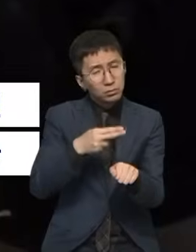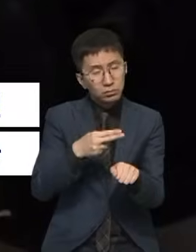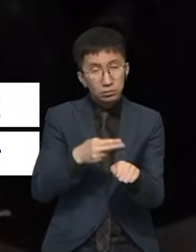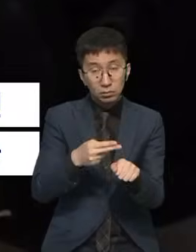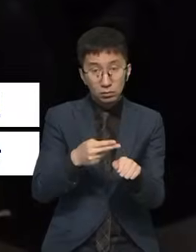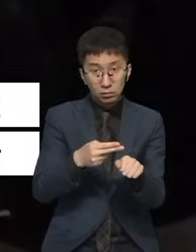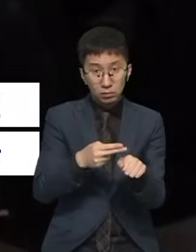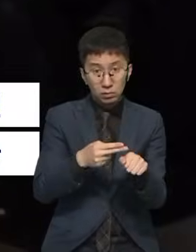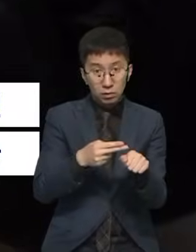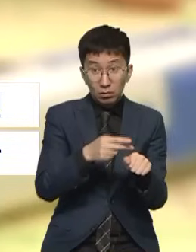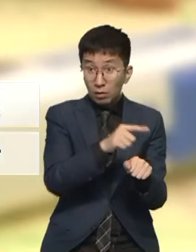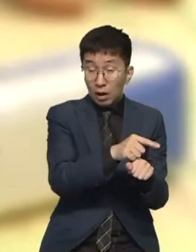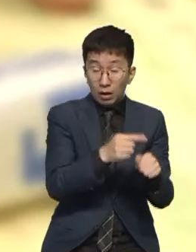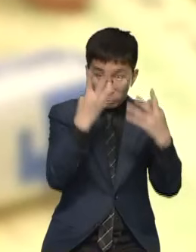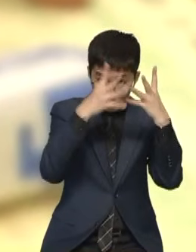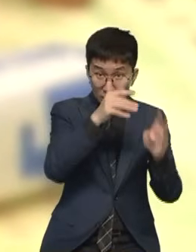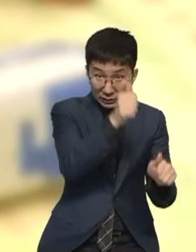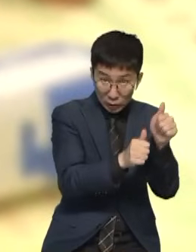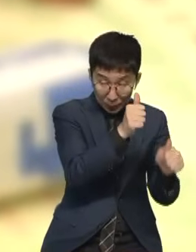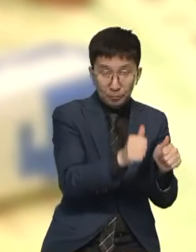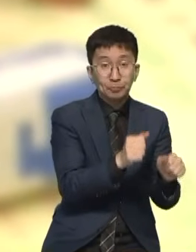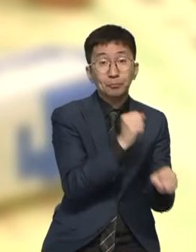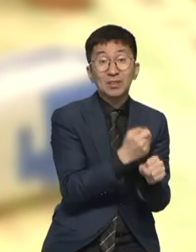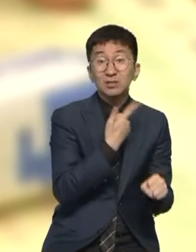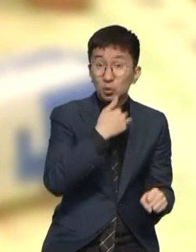교육부는 감사원과 함께 이 부분을 철저히 확인할 방침입니다.